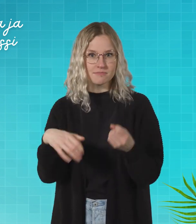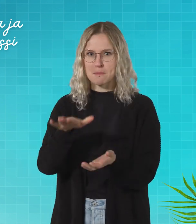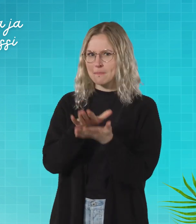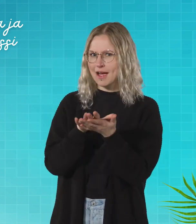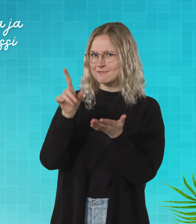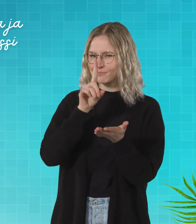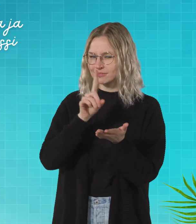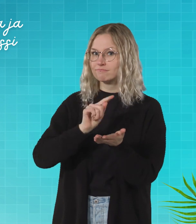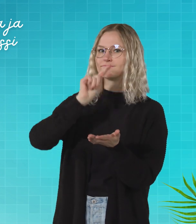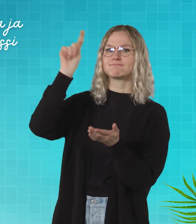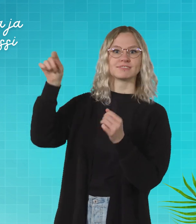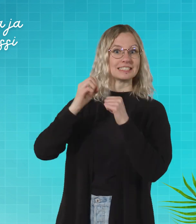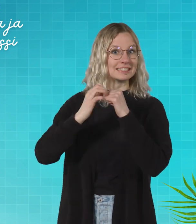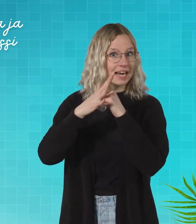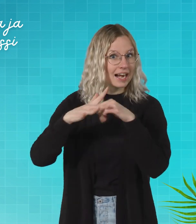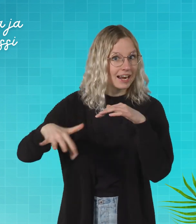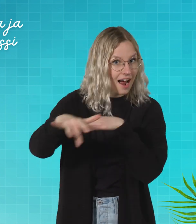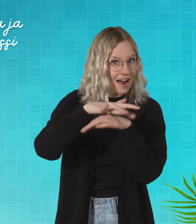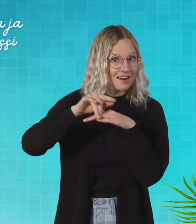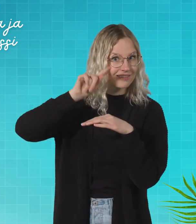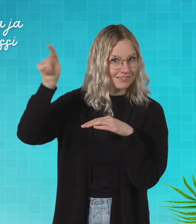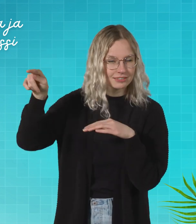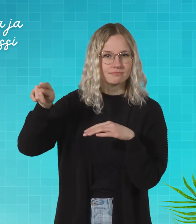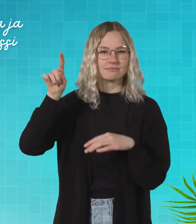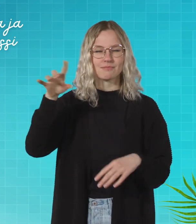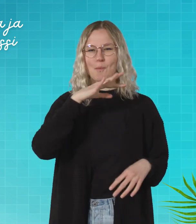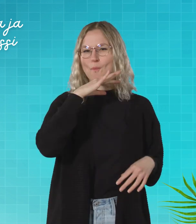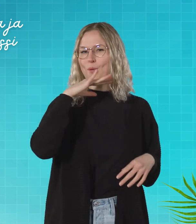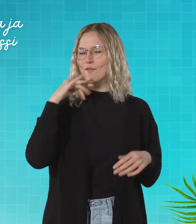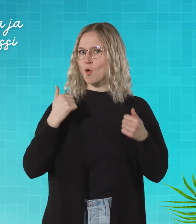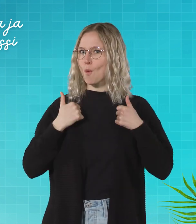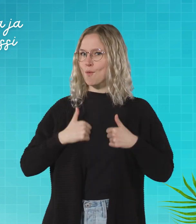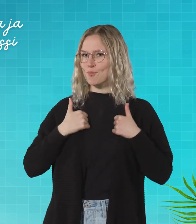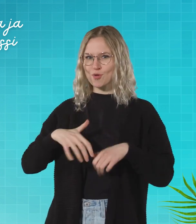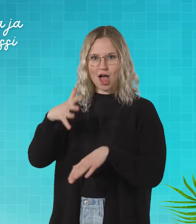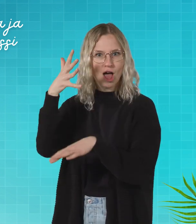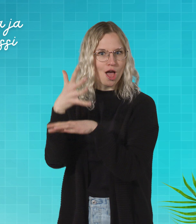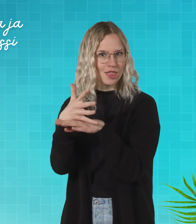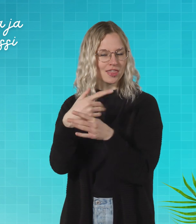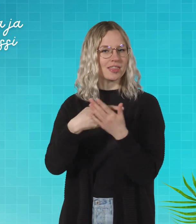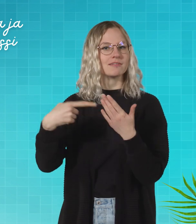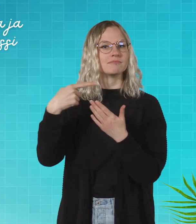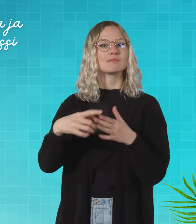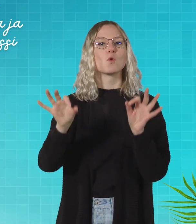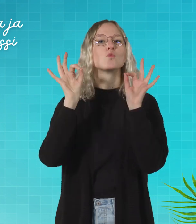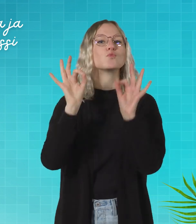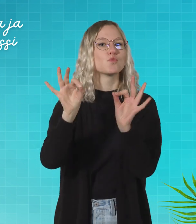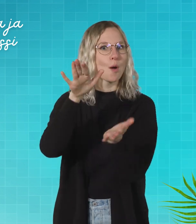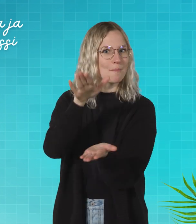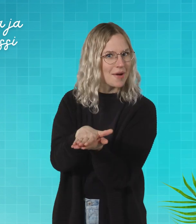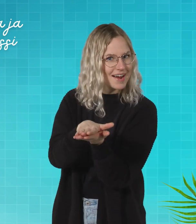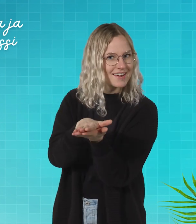joka järjestetään Siilinjärven mukavassa kylpylähotelli Kunnonpaikassa!